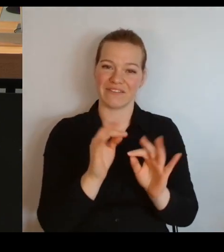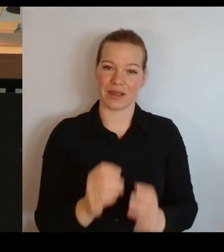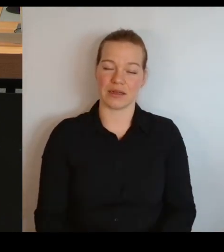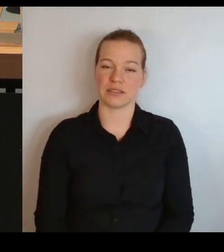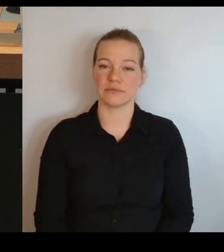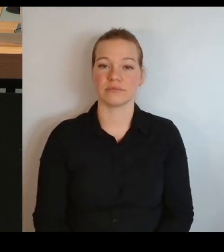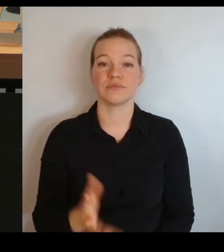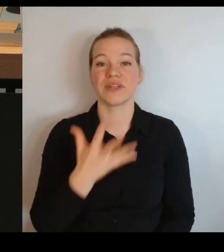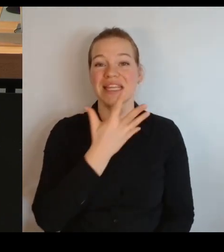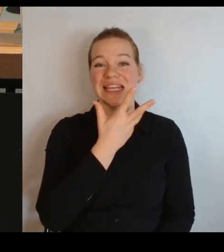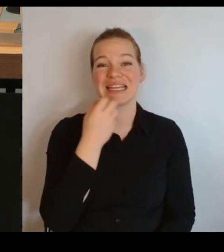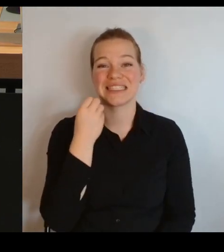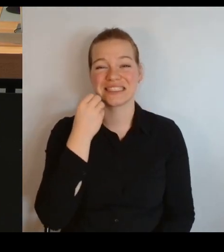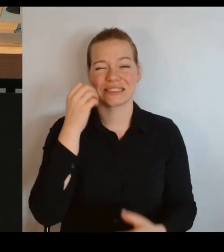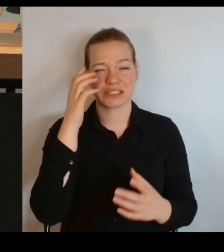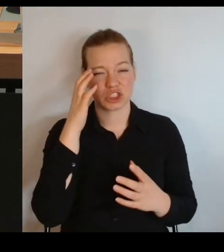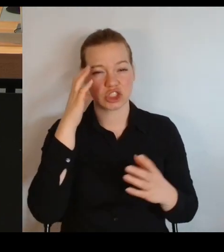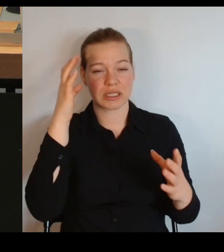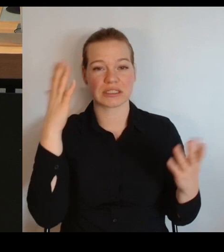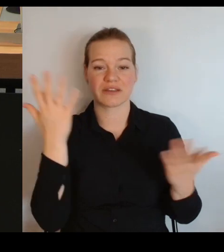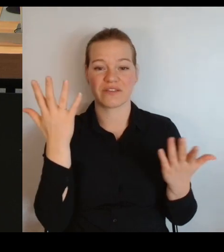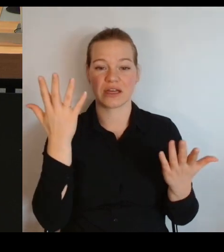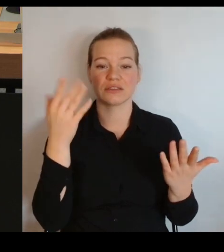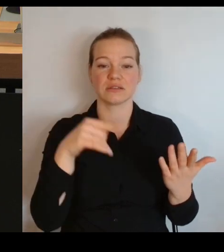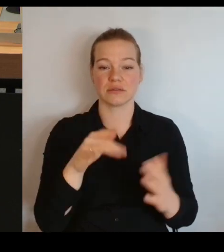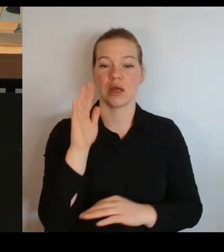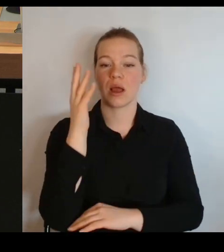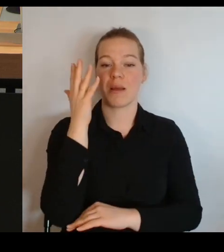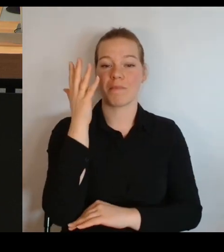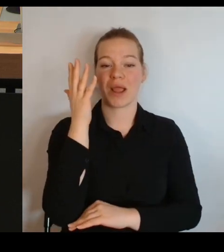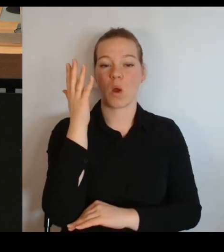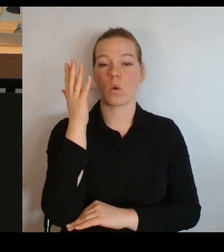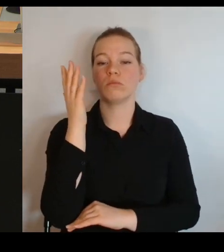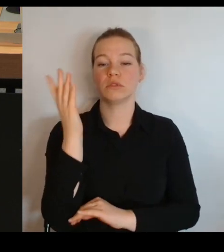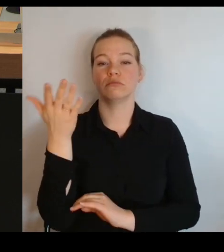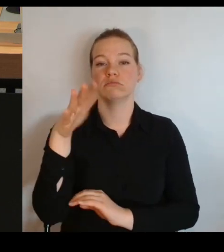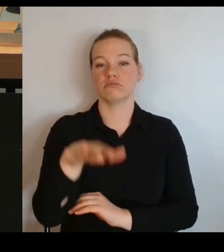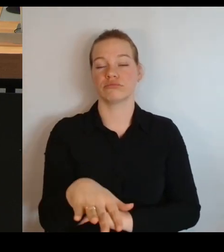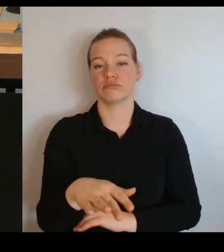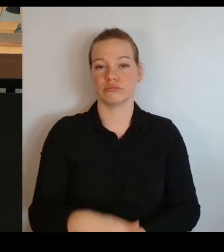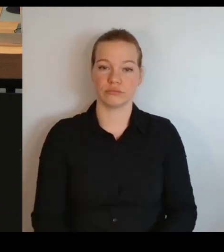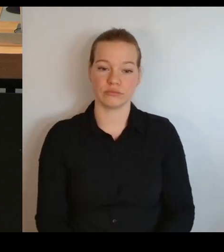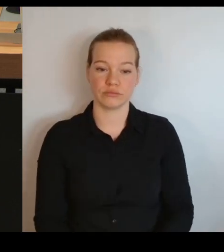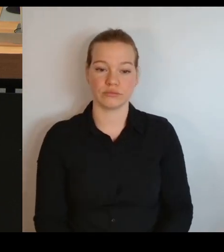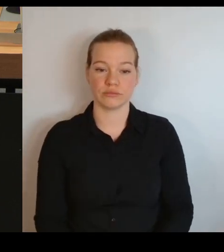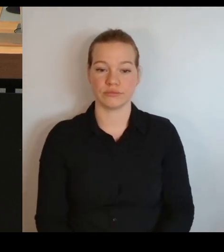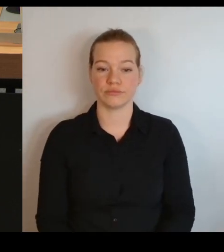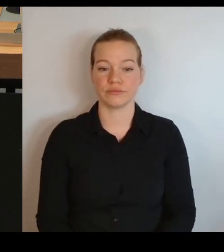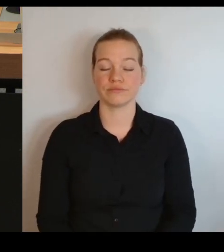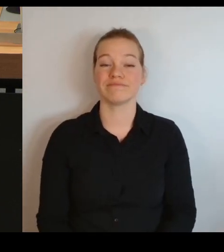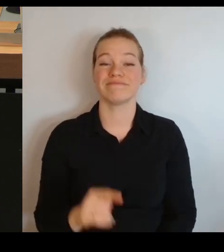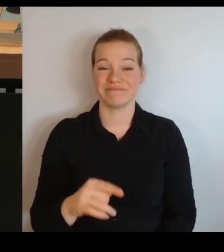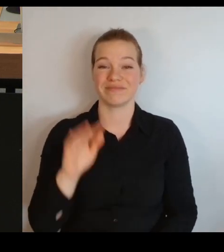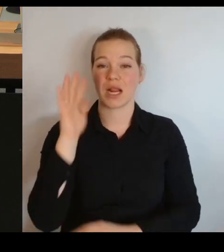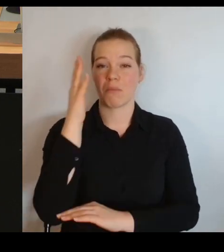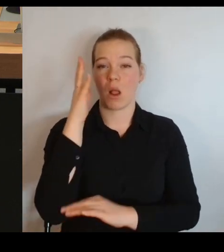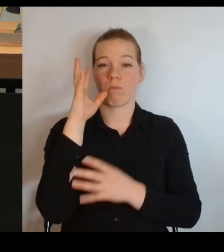Auch das können wir beobachten. Bäume, die dann gefällt werden müssen. Viele Berliner und Berliner sind zu Recht empört, dass immer